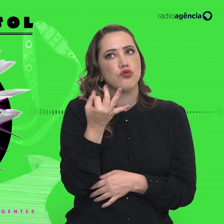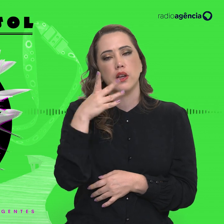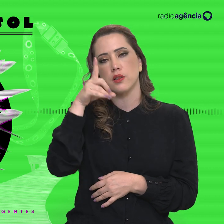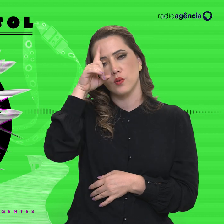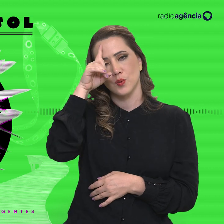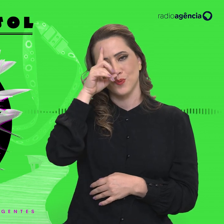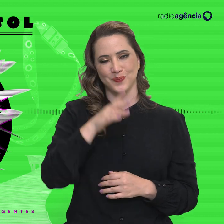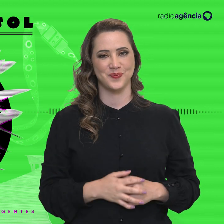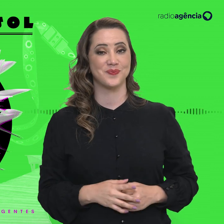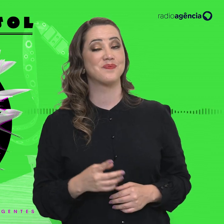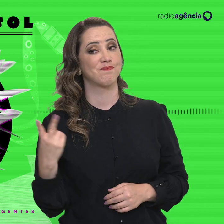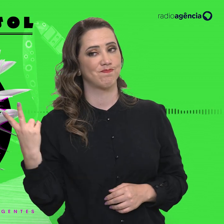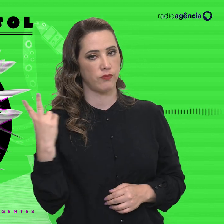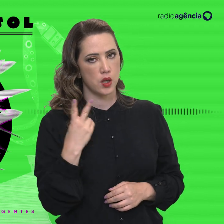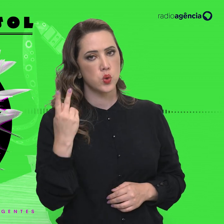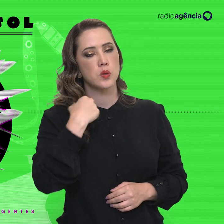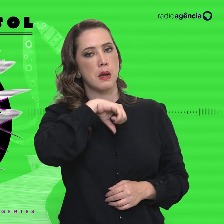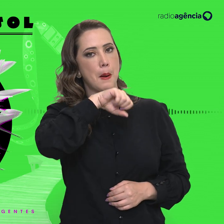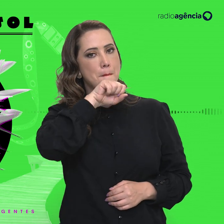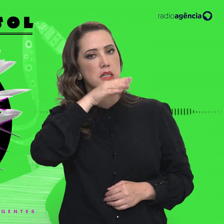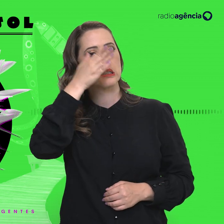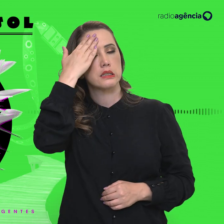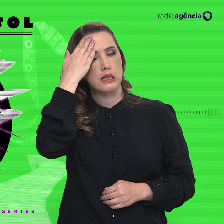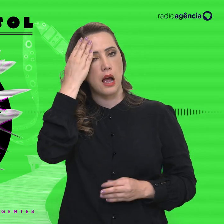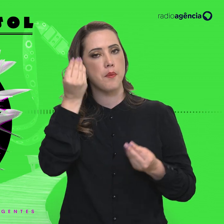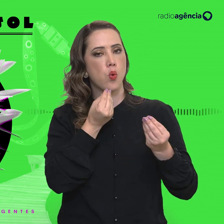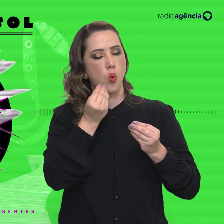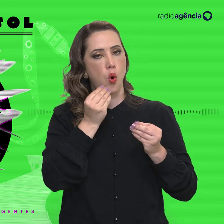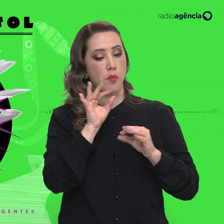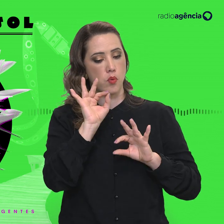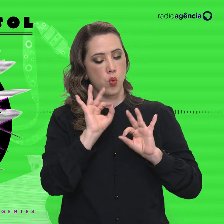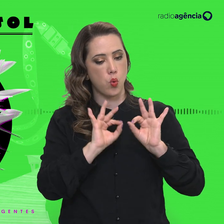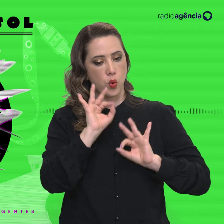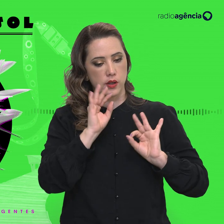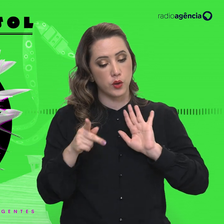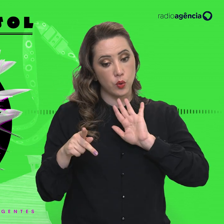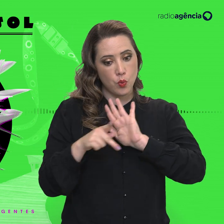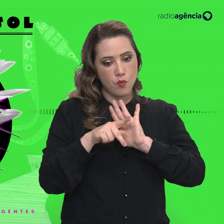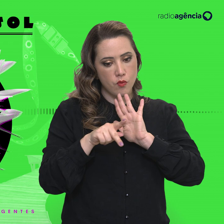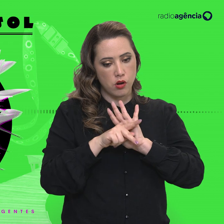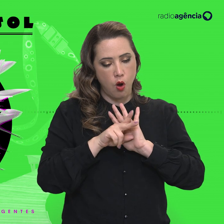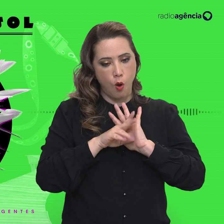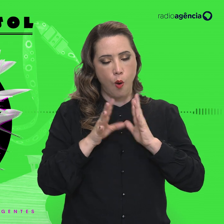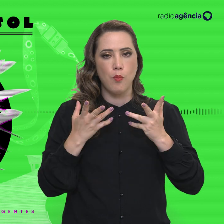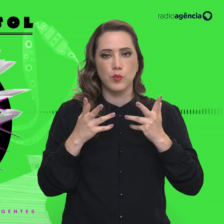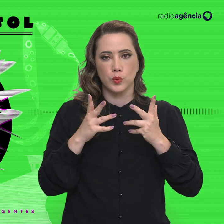E sabe bem como domesticar os leões do TDAH e da própria maternagem. [rugidos de leão] 🎶 [mudando o canal da tv] 🎶